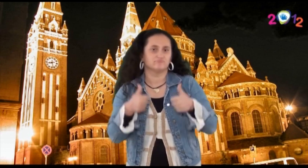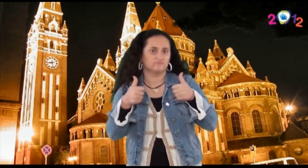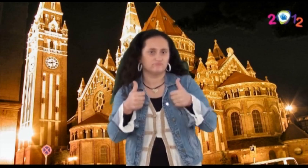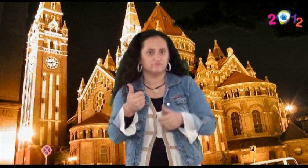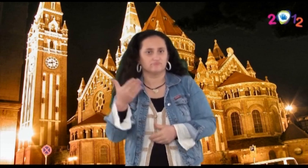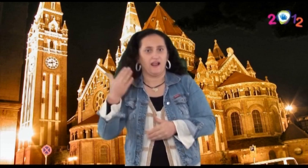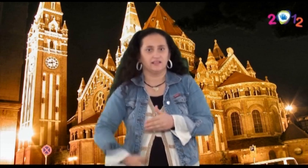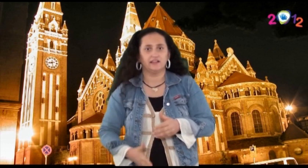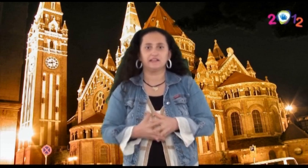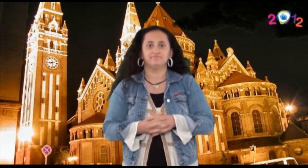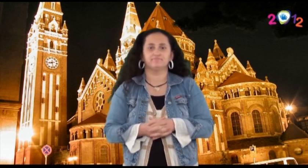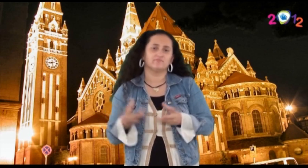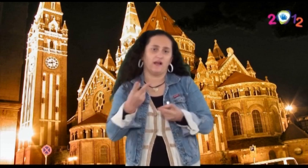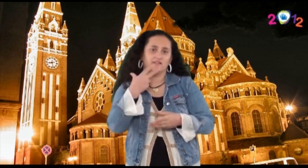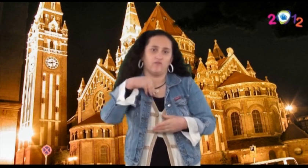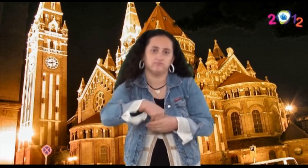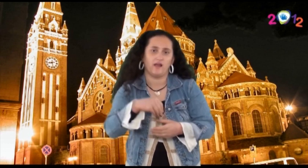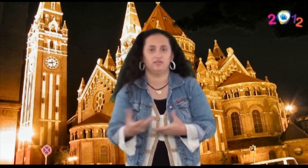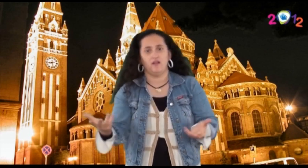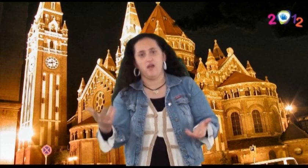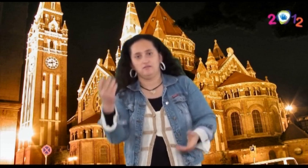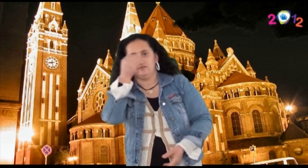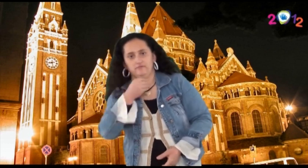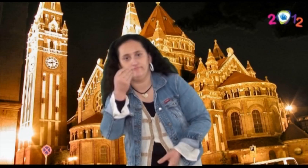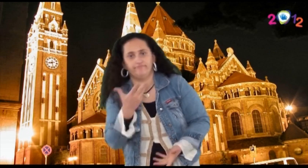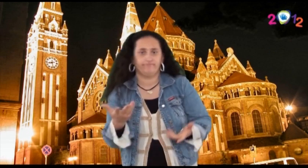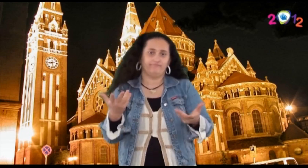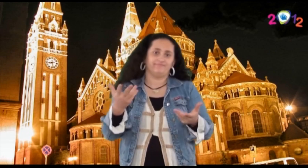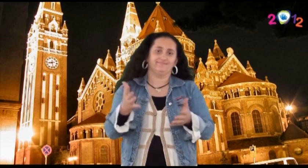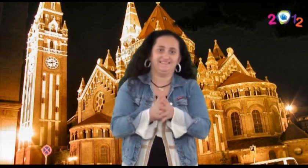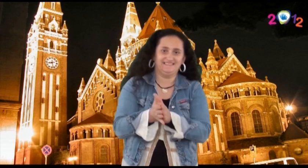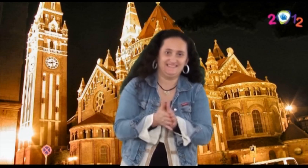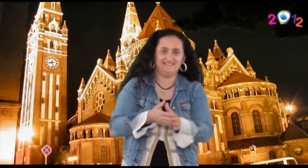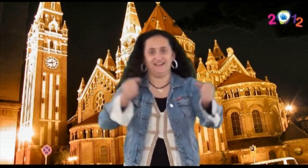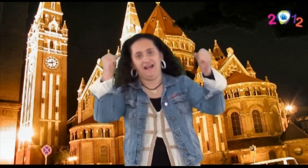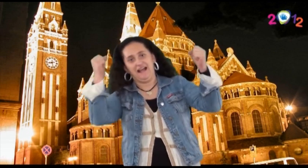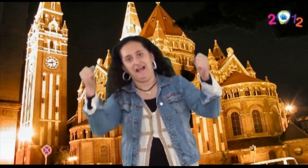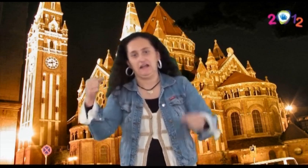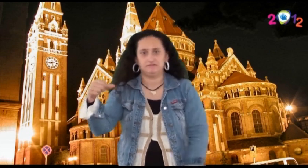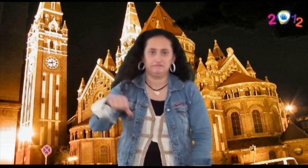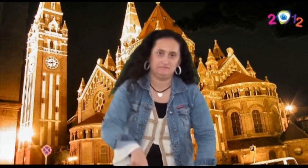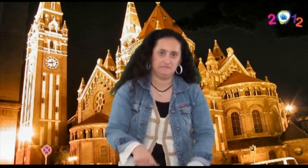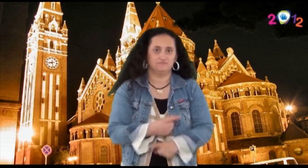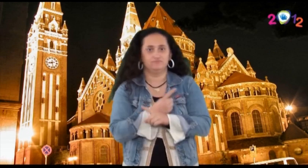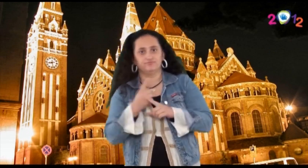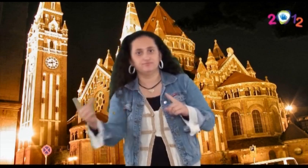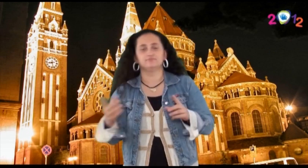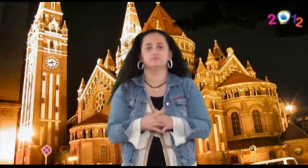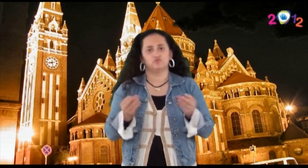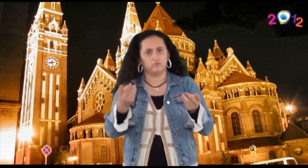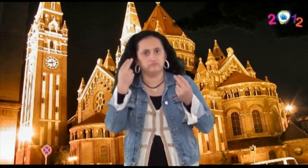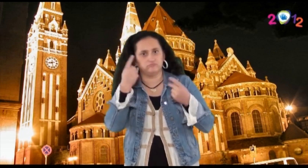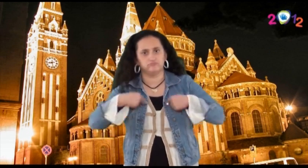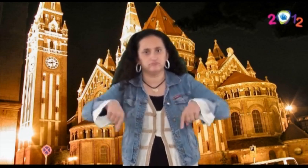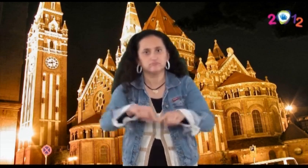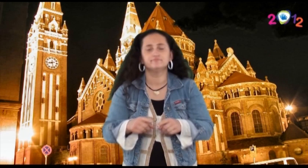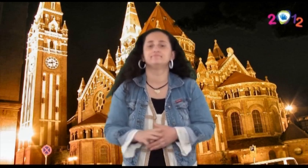Szuper eddig. Persze, volt benne szomorúság, öröm, boldogság, csalódás. Sokat tanultunk.